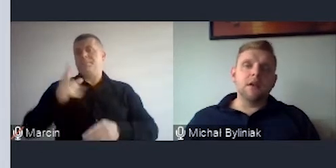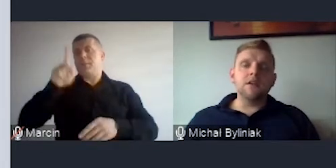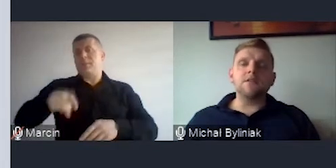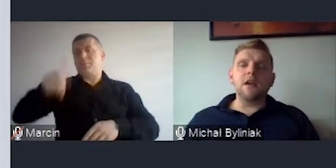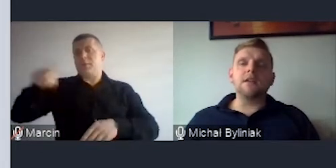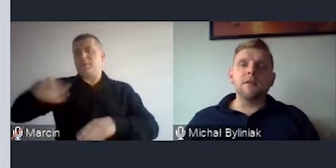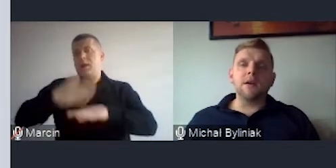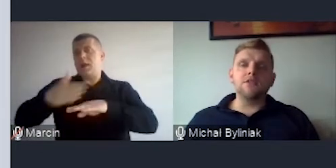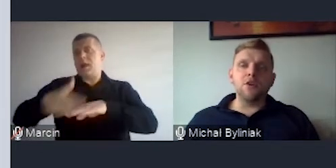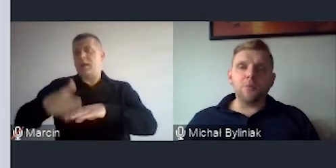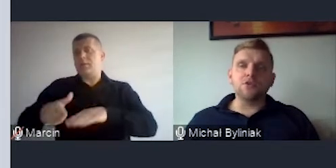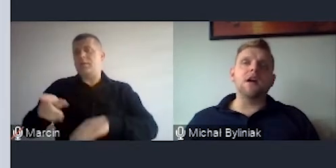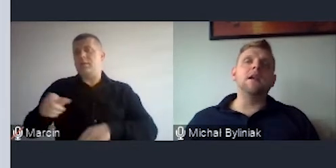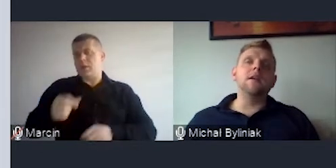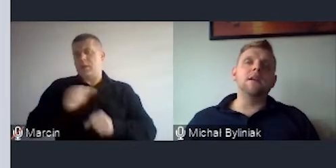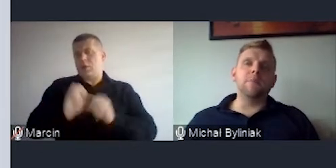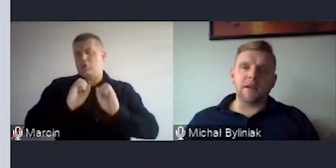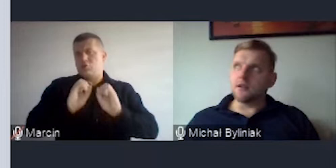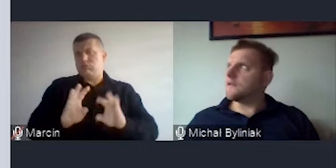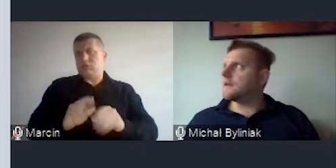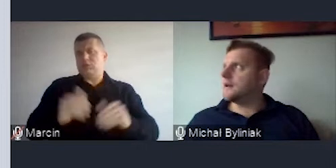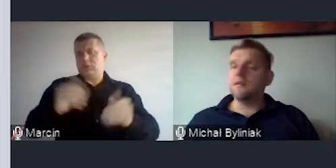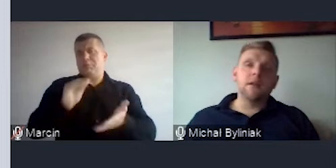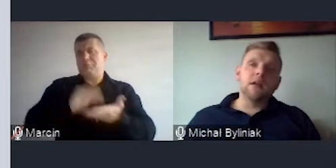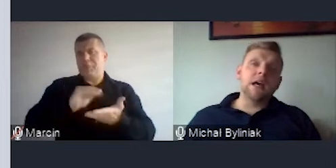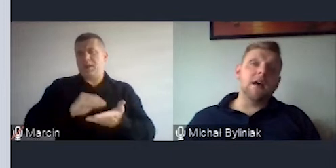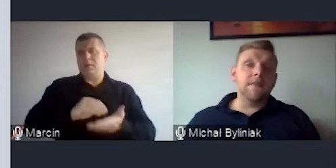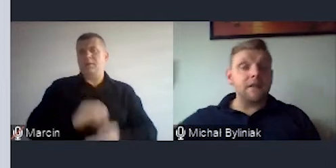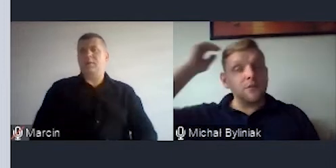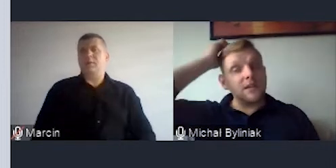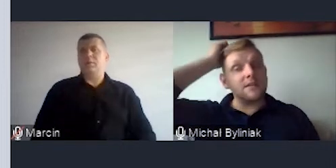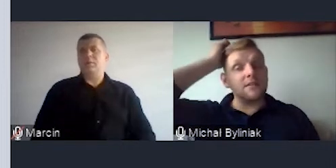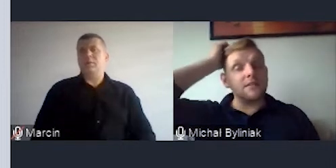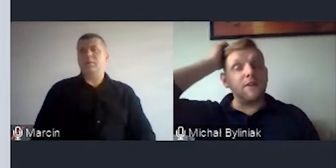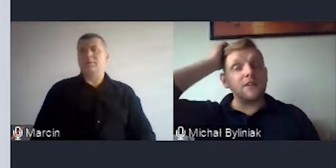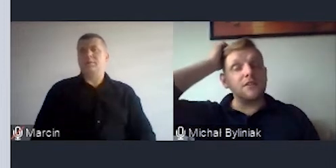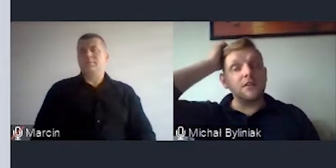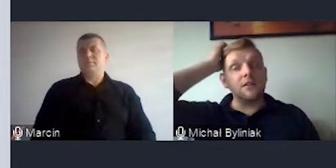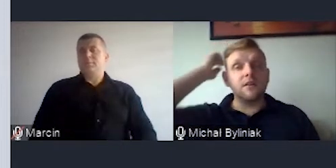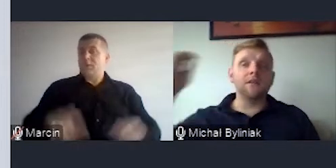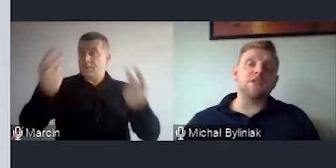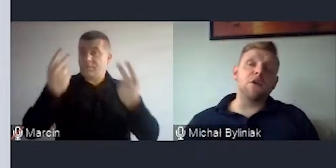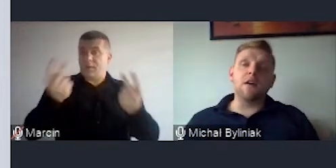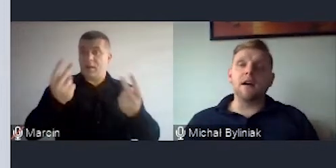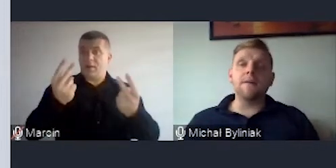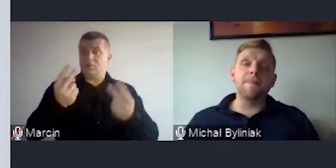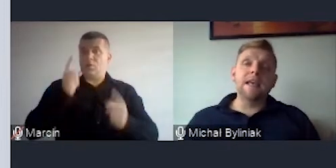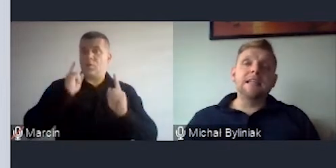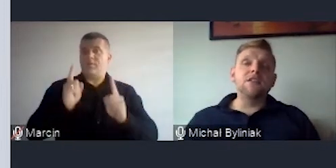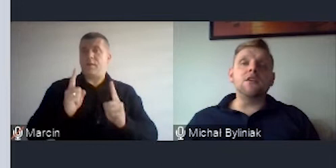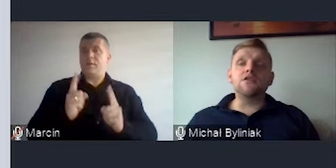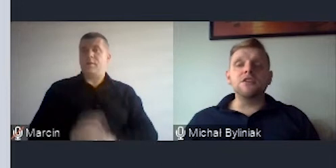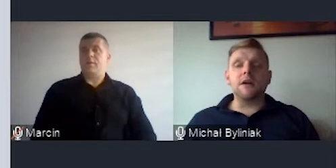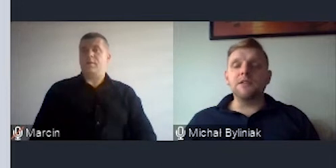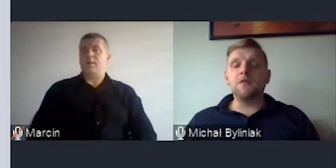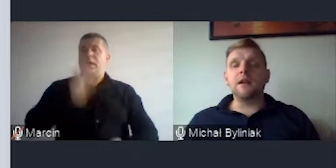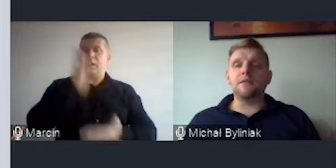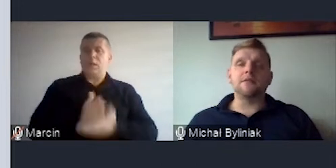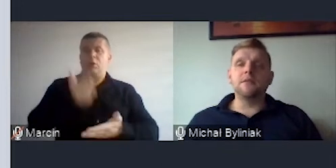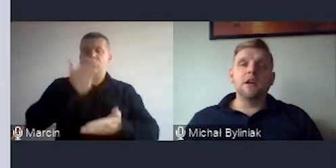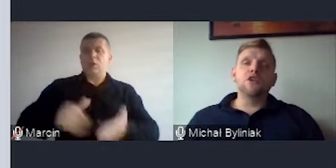Jest to jak najbardziej dopuszczalne i praktykowane, natomiast ważna uwaga – tylko cześć kapitałowa rat.